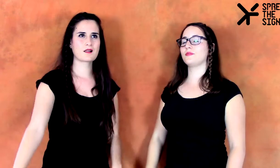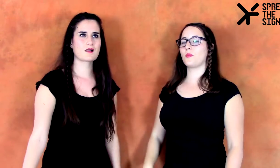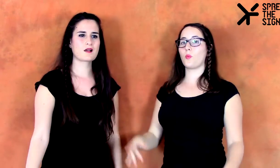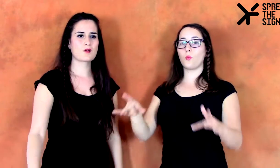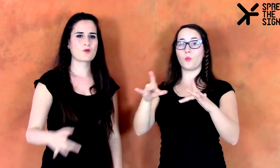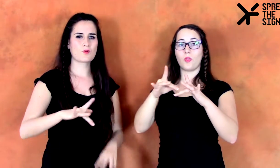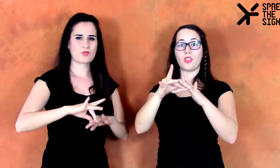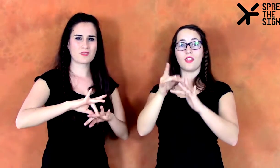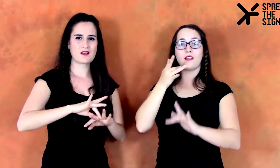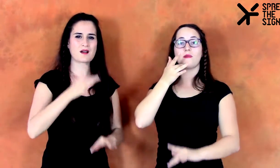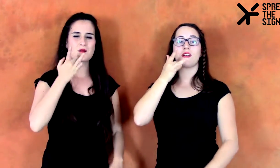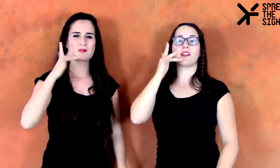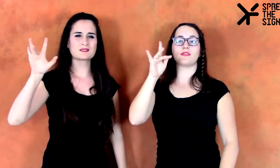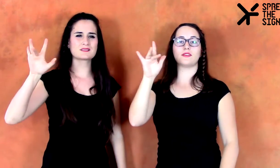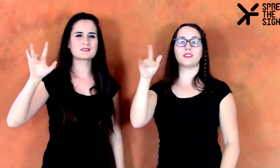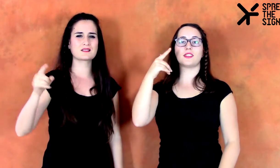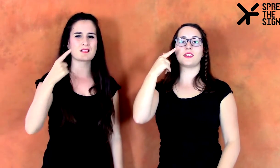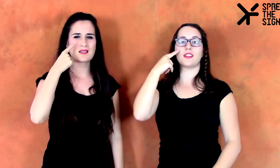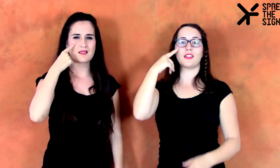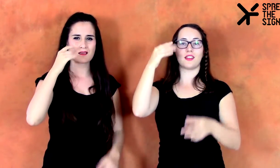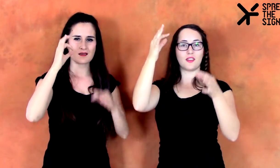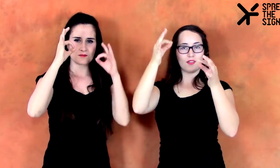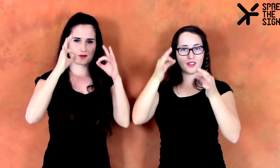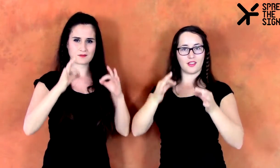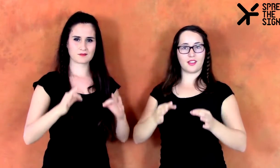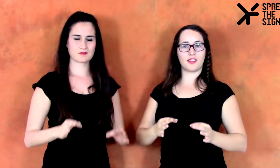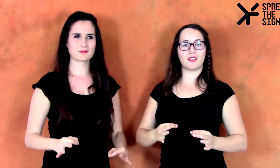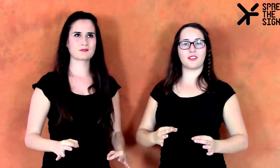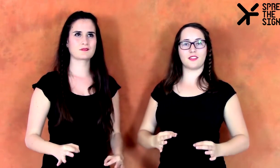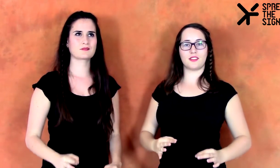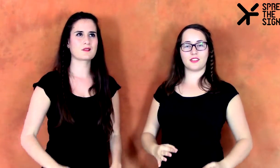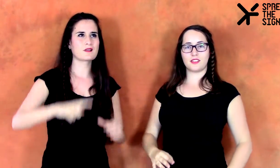Un diamante de verdad.